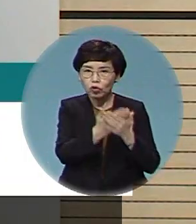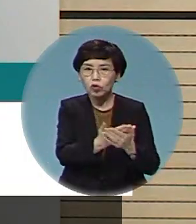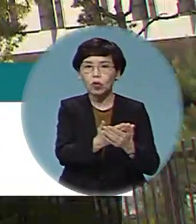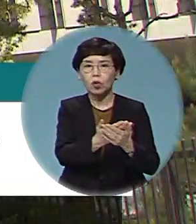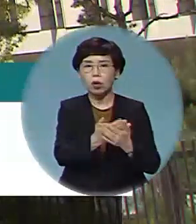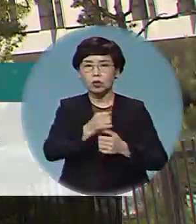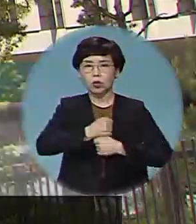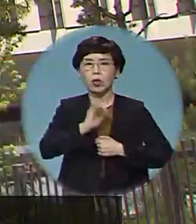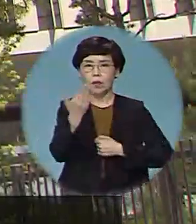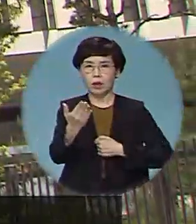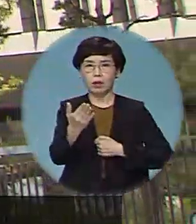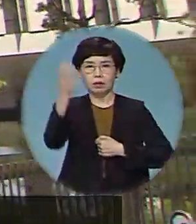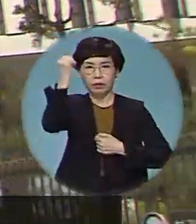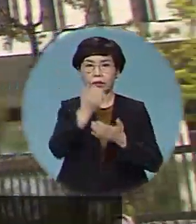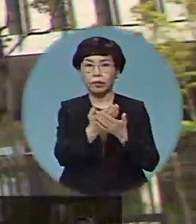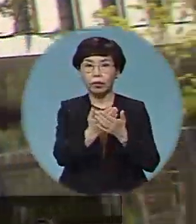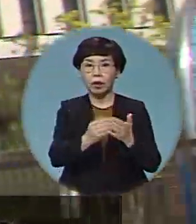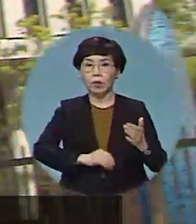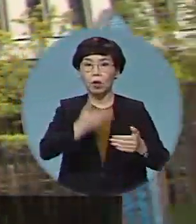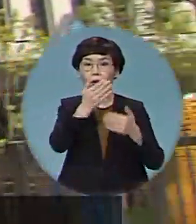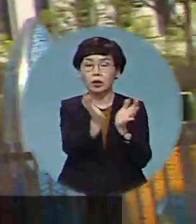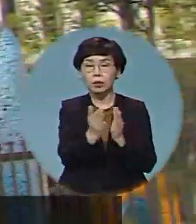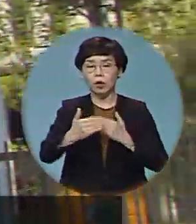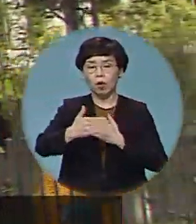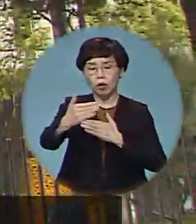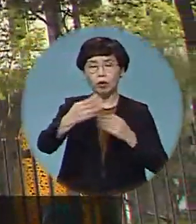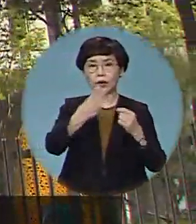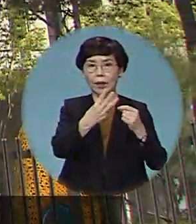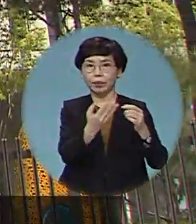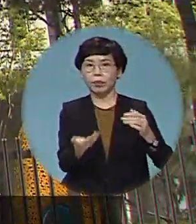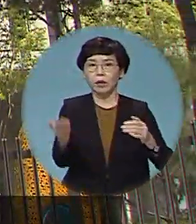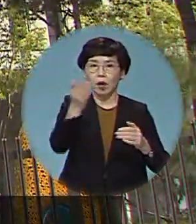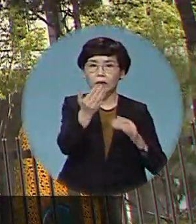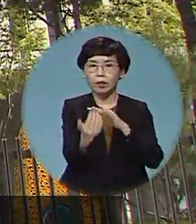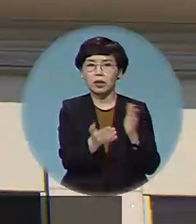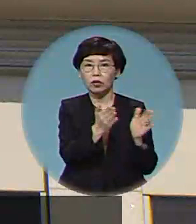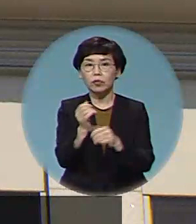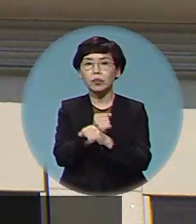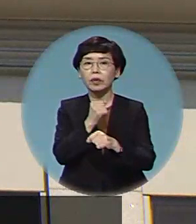(기자) 보건복지부는 거리 두기 3단계 격상을 대비해 구체적인 조치들을